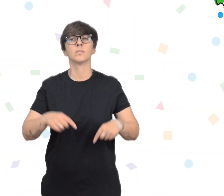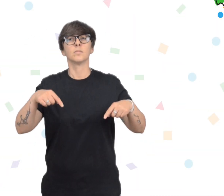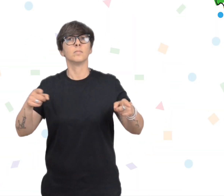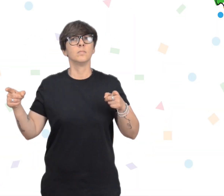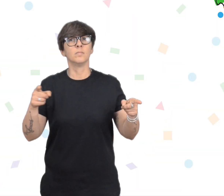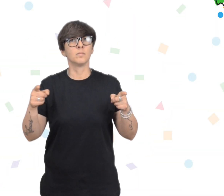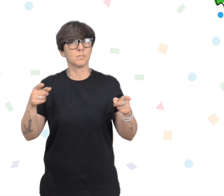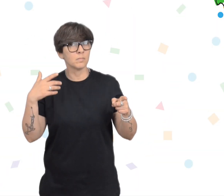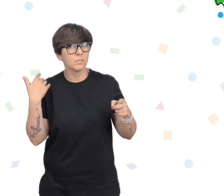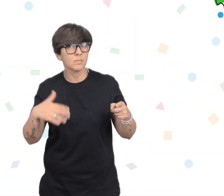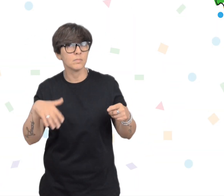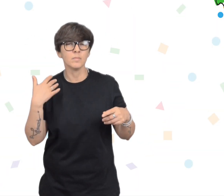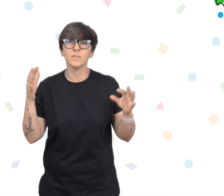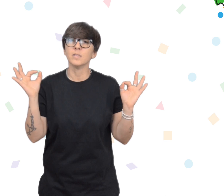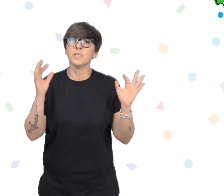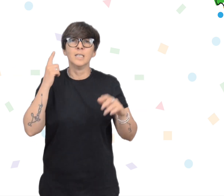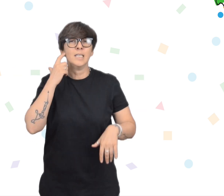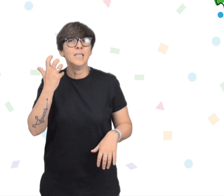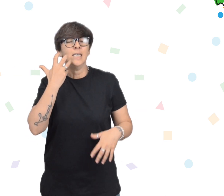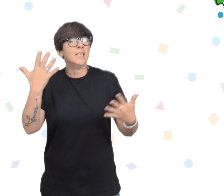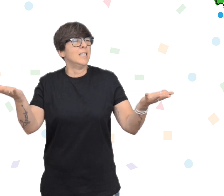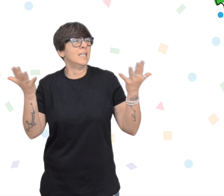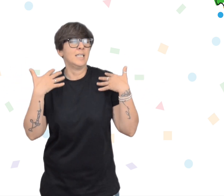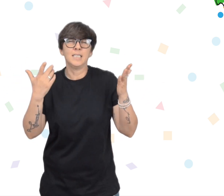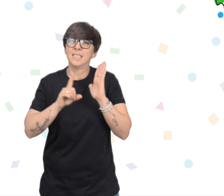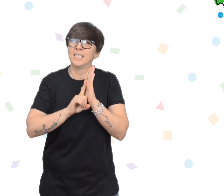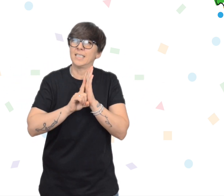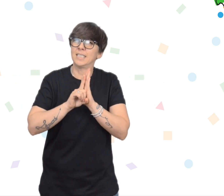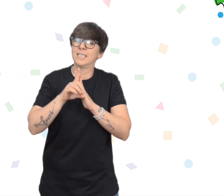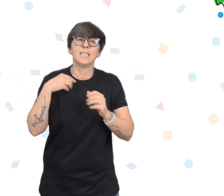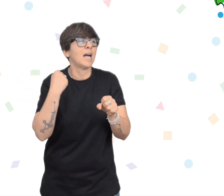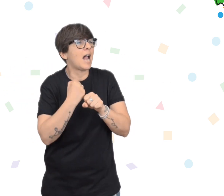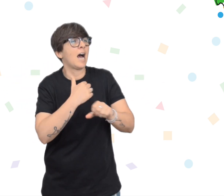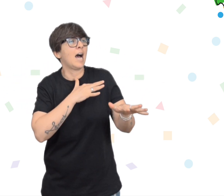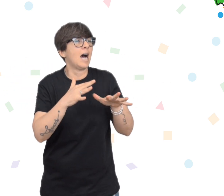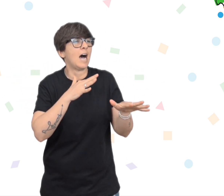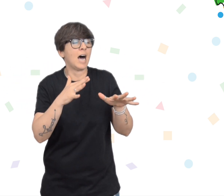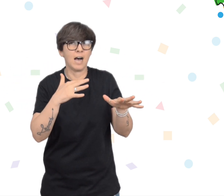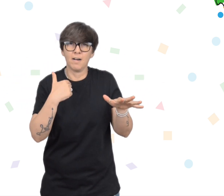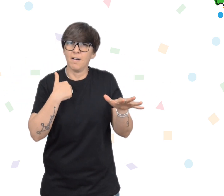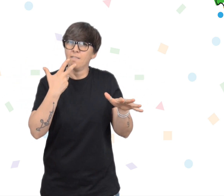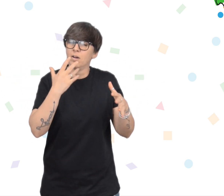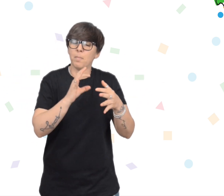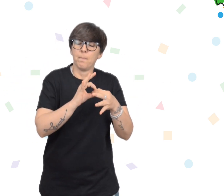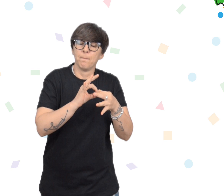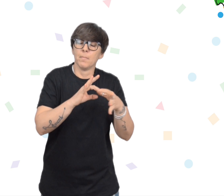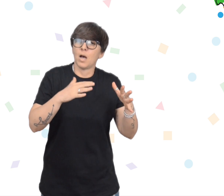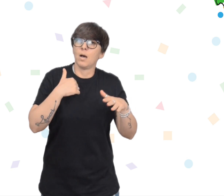In questo periodo iniziamo a soffrire il caldo , ci serve prenderci una pausa dal lavoro,